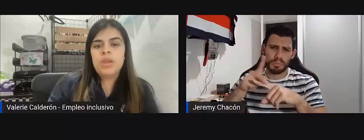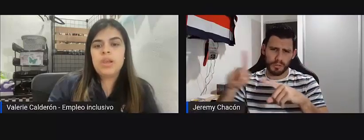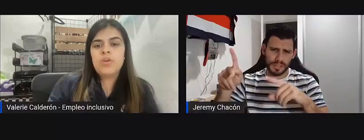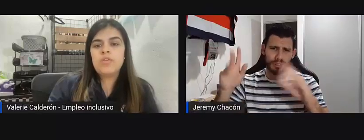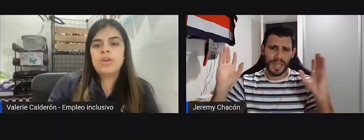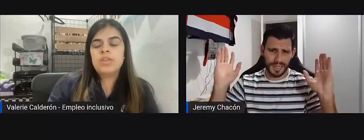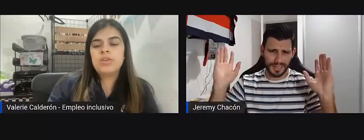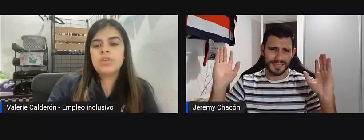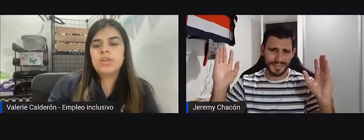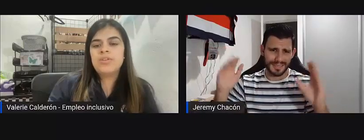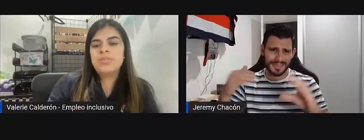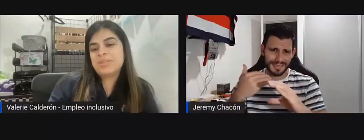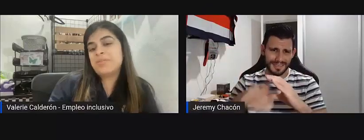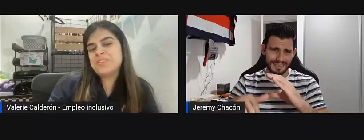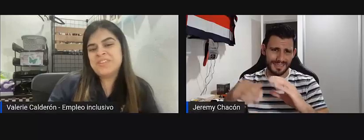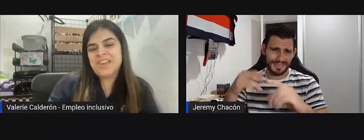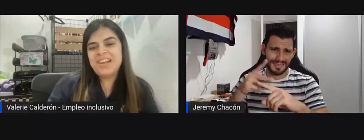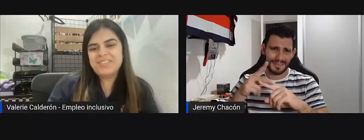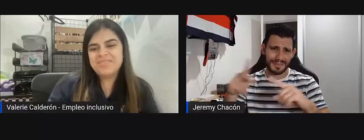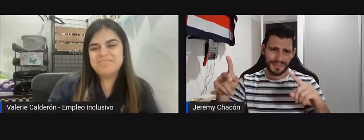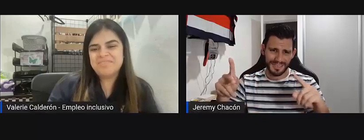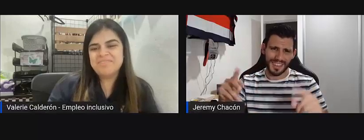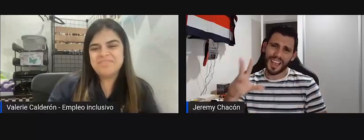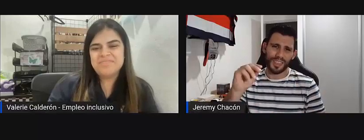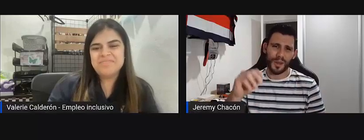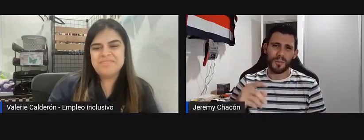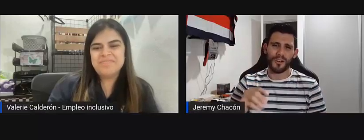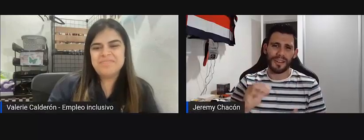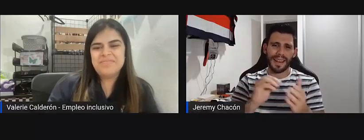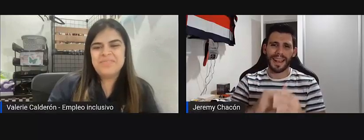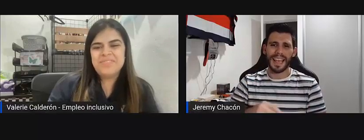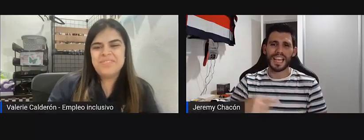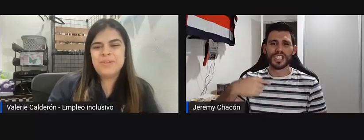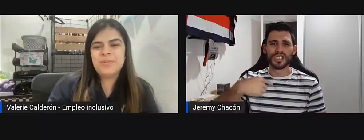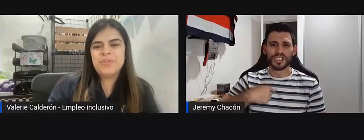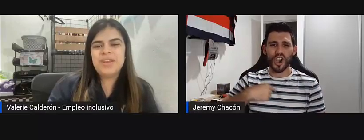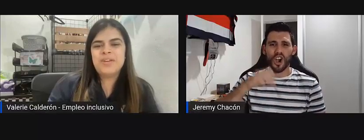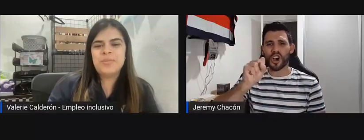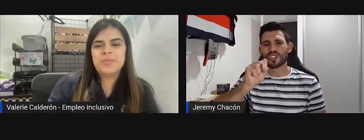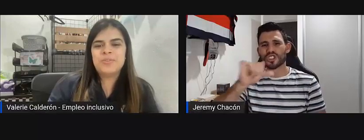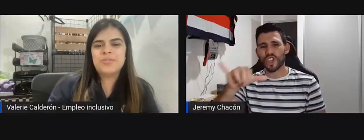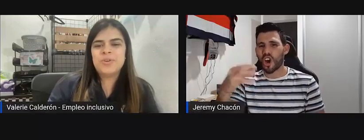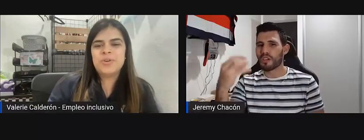el correo electrónico es más profesional no poner como yo